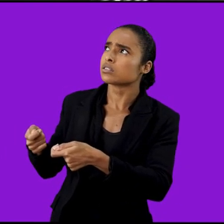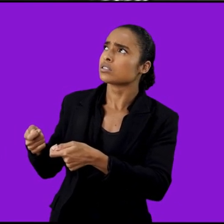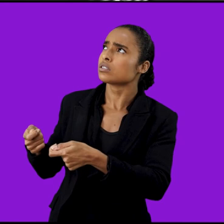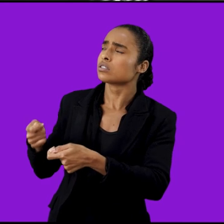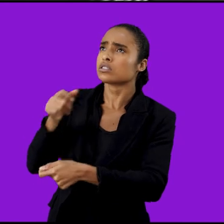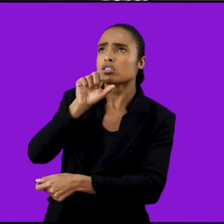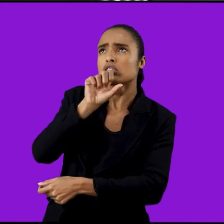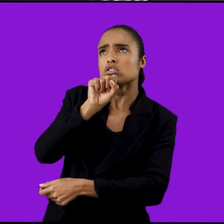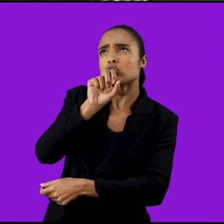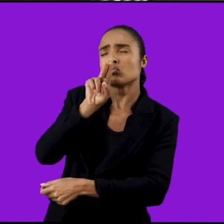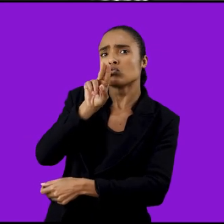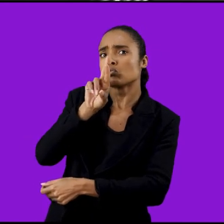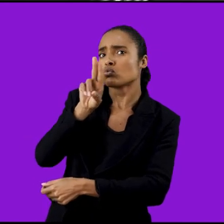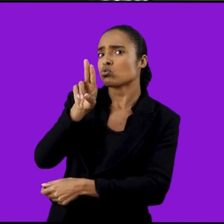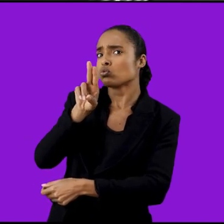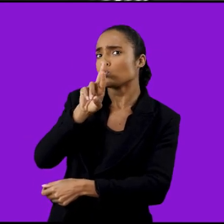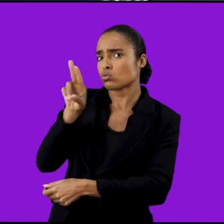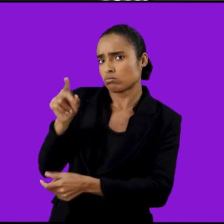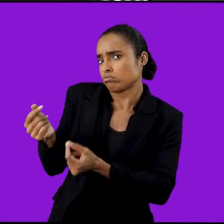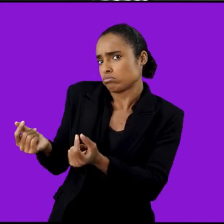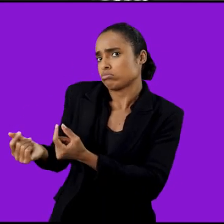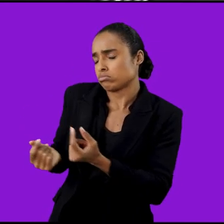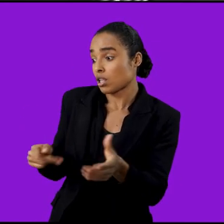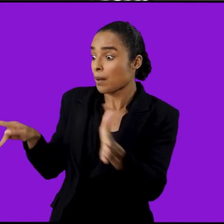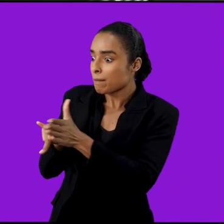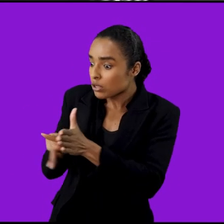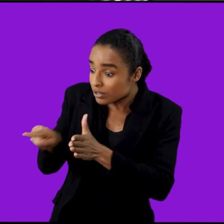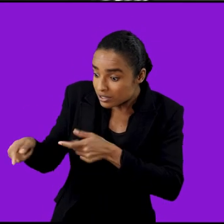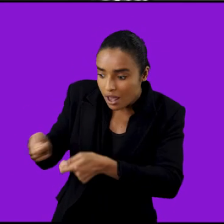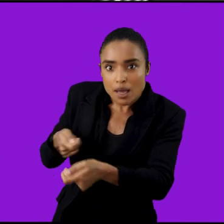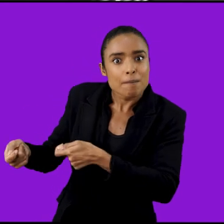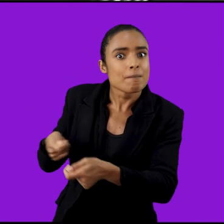própria, que eu não lembro se era “Sururu”, sei lá como é o nome da moeda. E eles têm